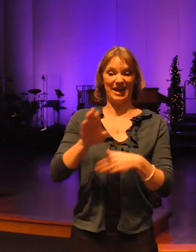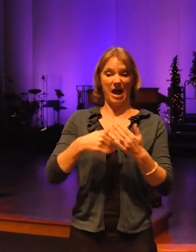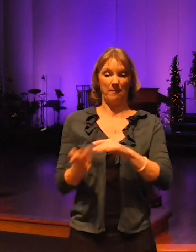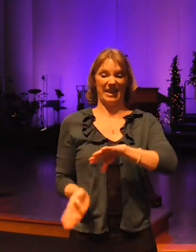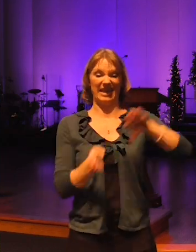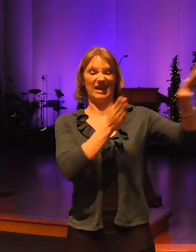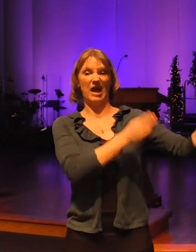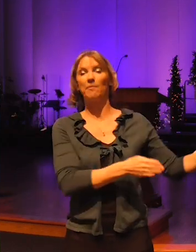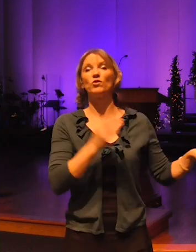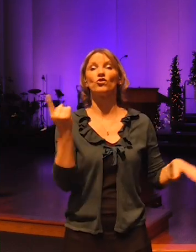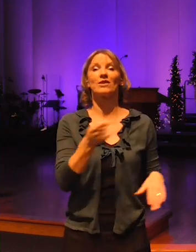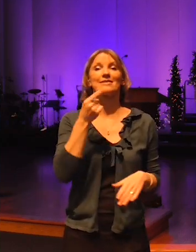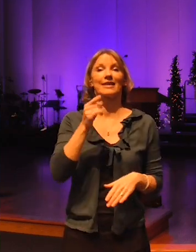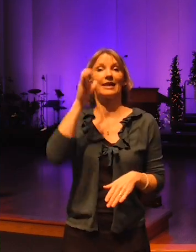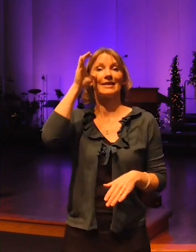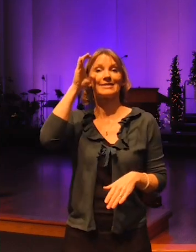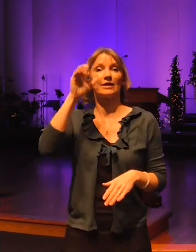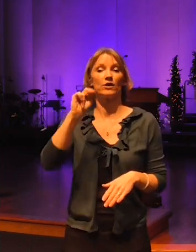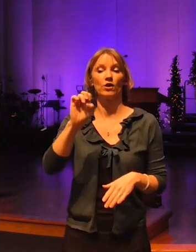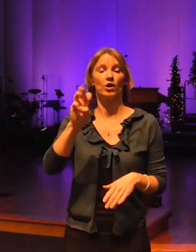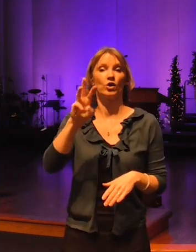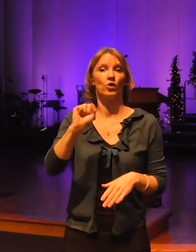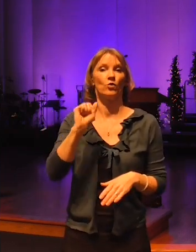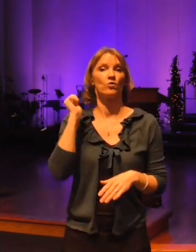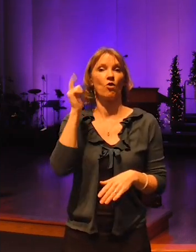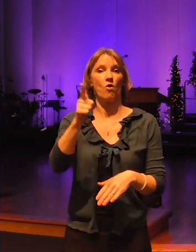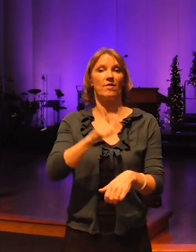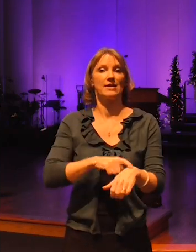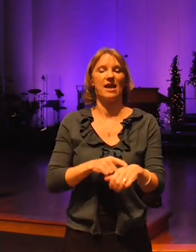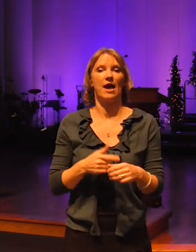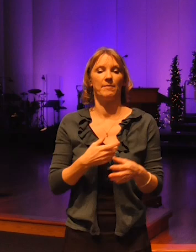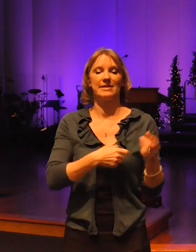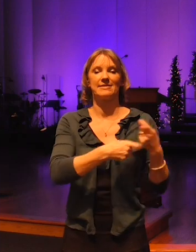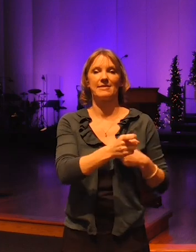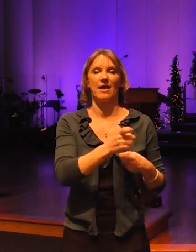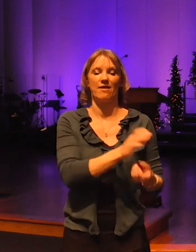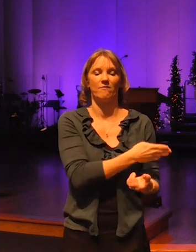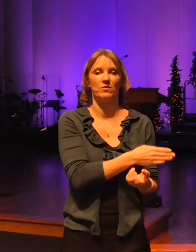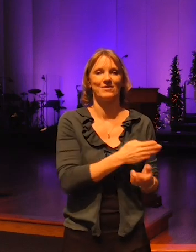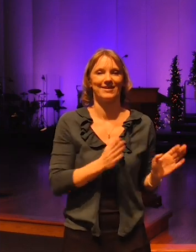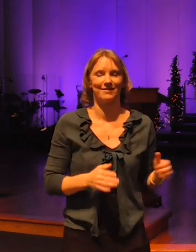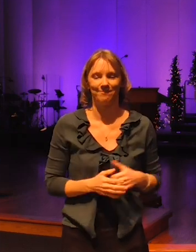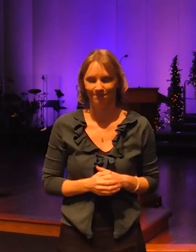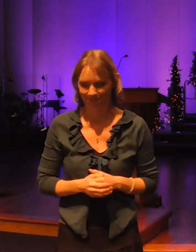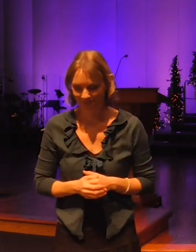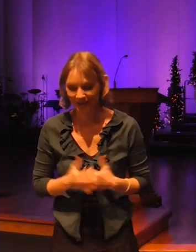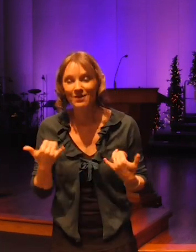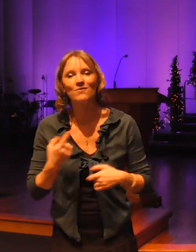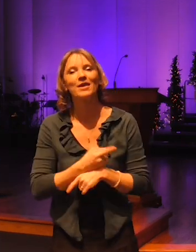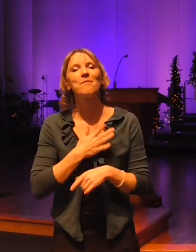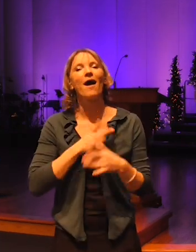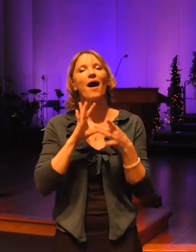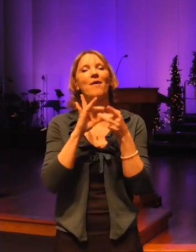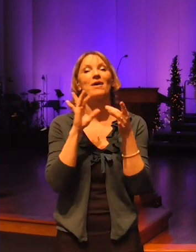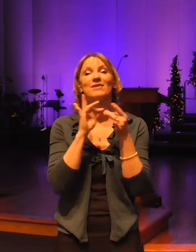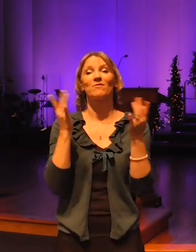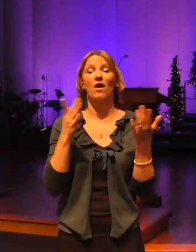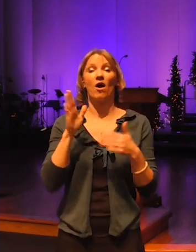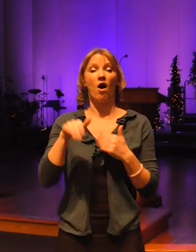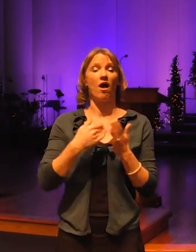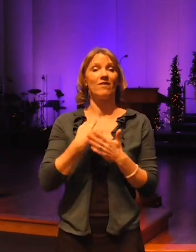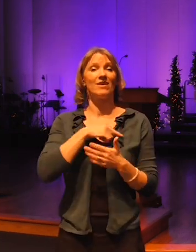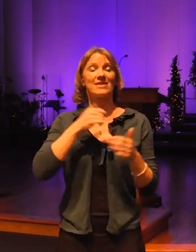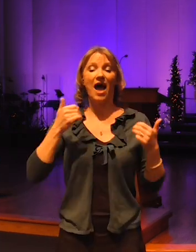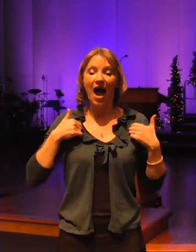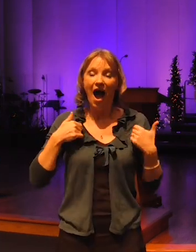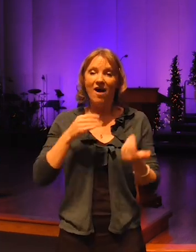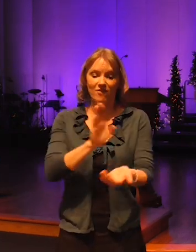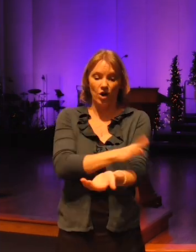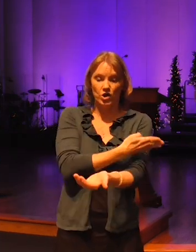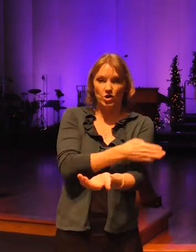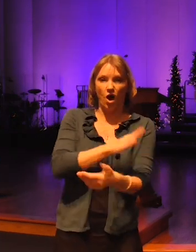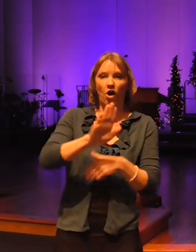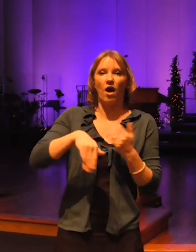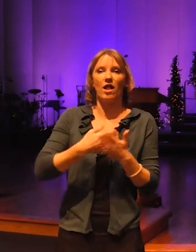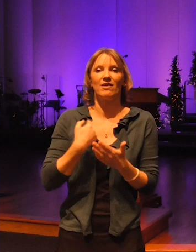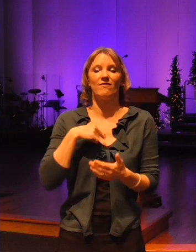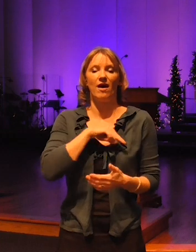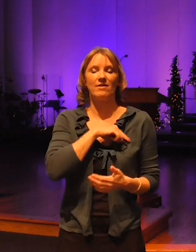tiempo. Mi mensaje para ustedes hoy es que todos tenemos una canción. todos tenemos un alma y la bloqueas